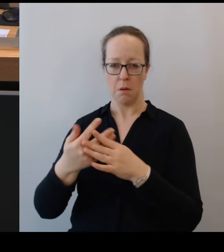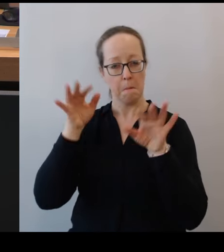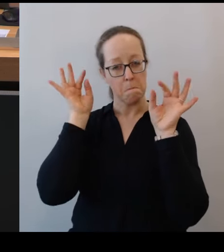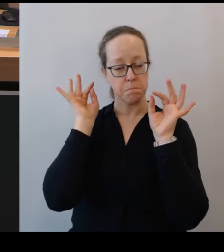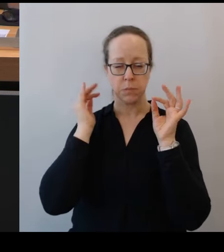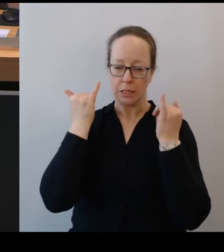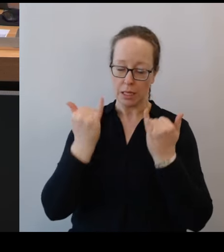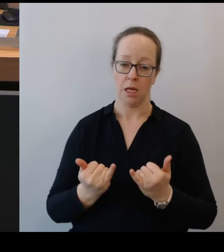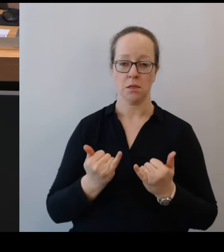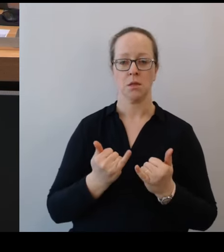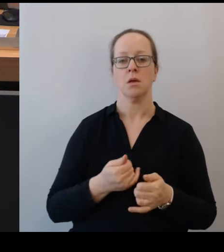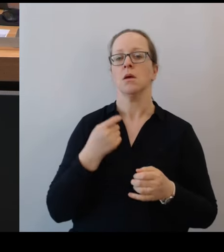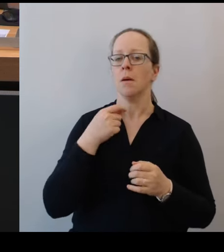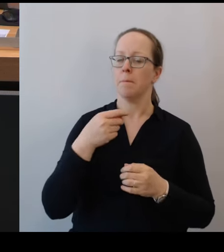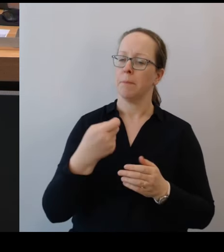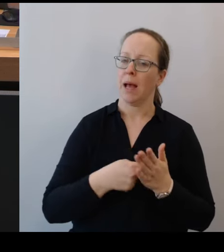Das ist eine politische Bankrotterklärung.